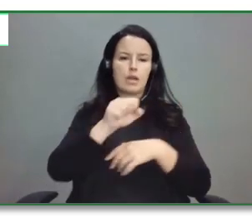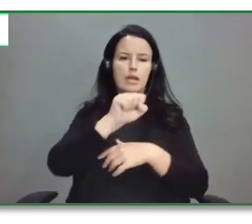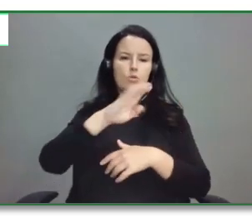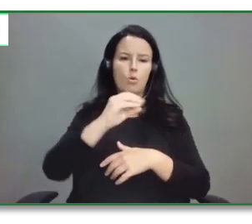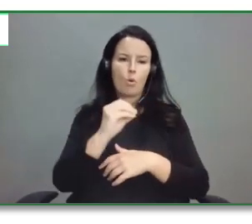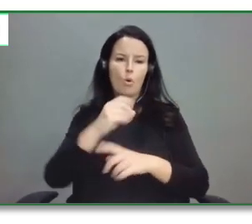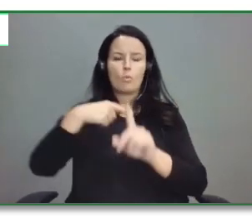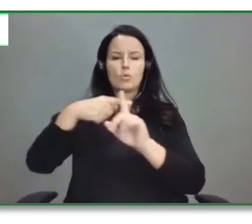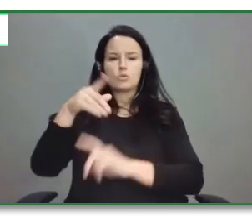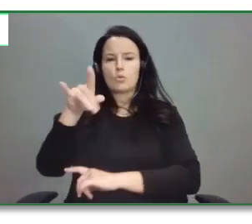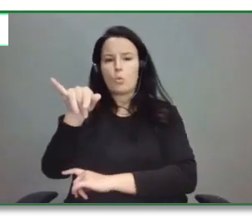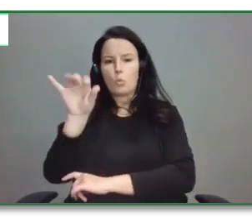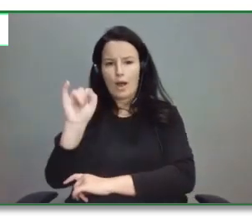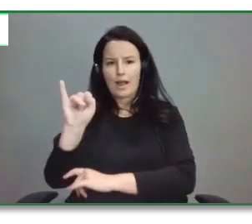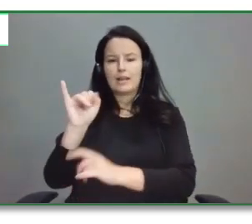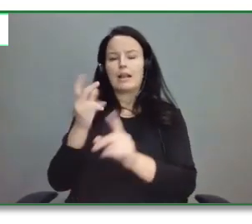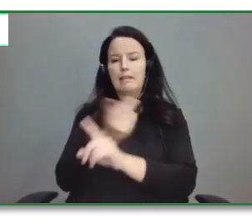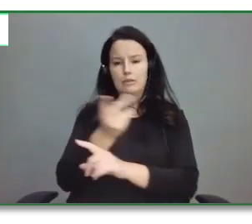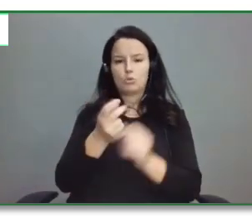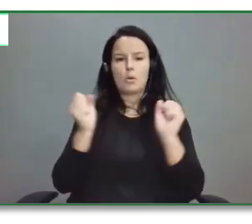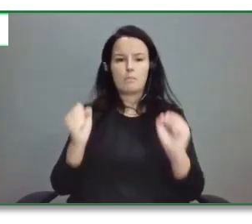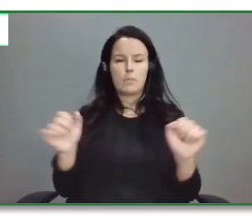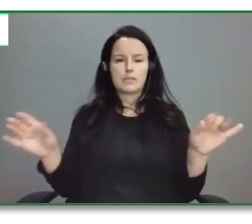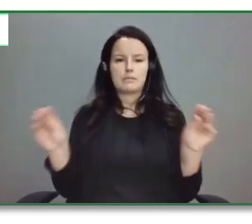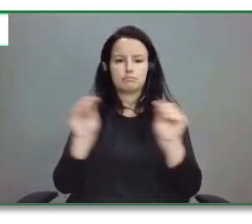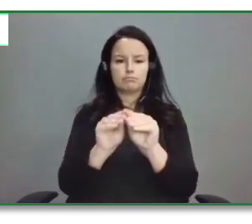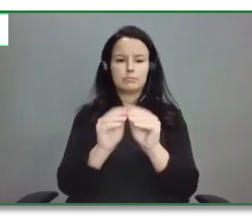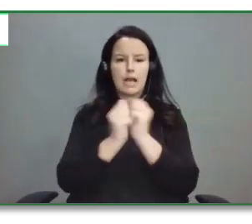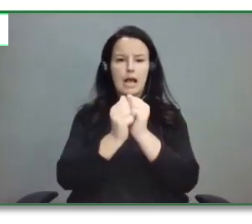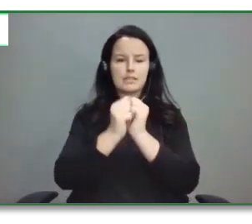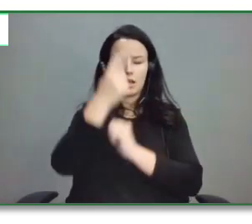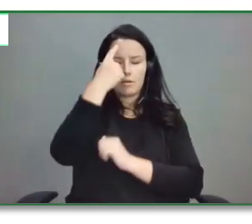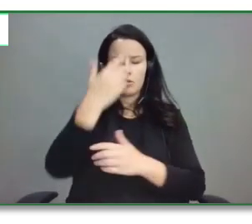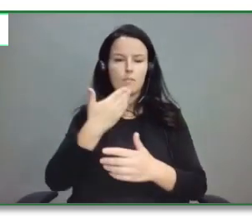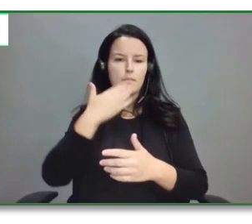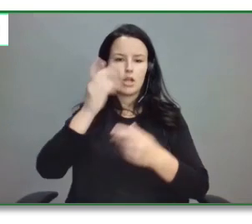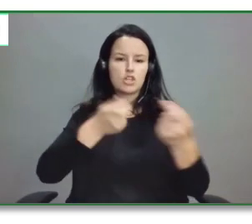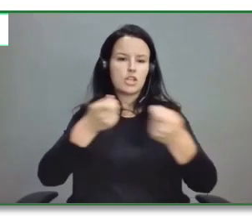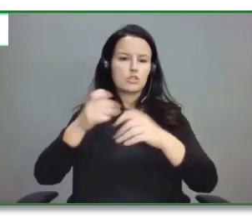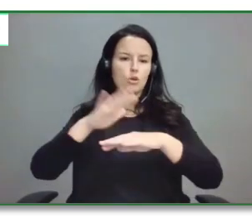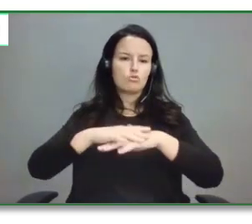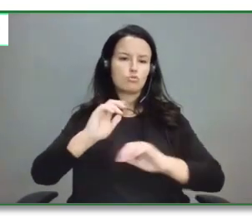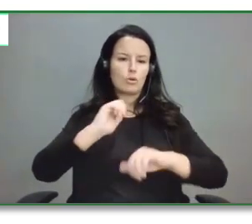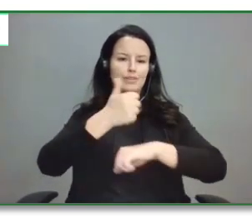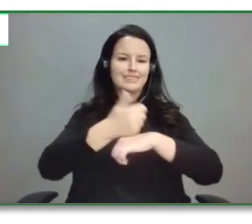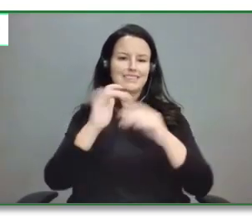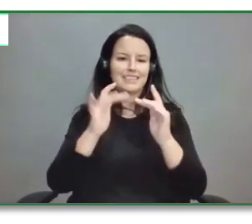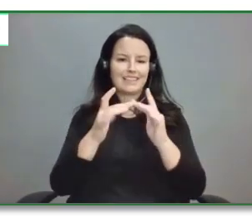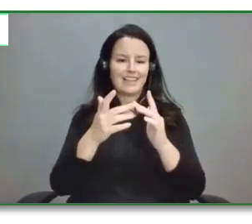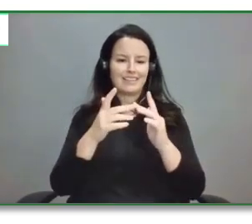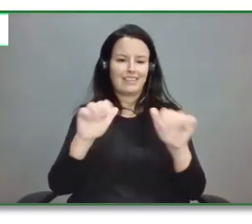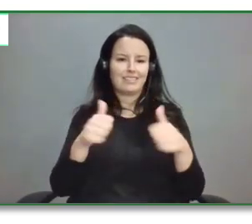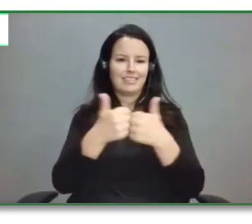pour mieux gérer le défi sur des sites